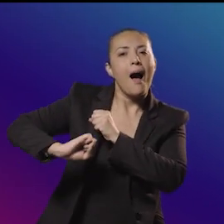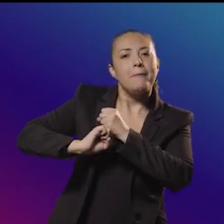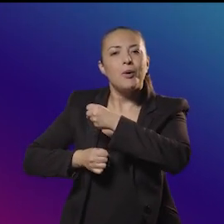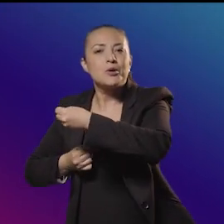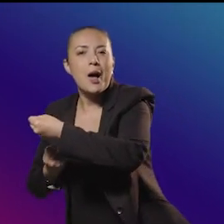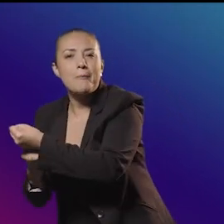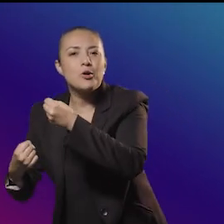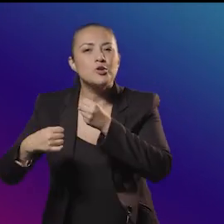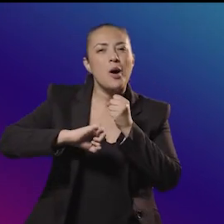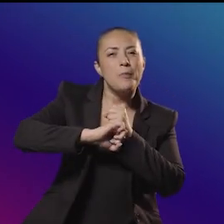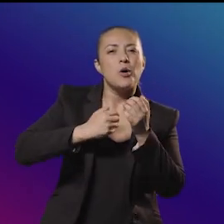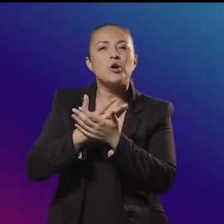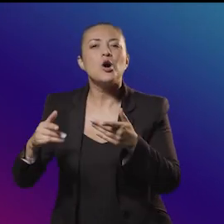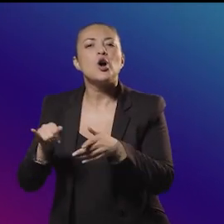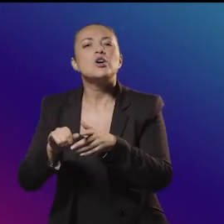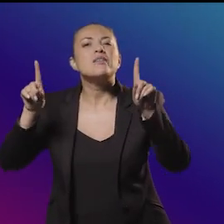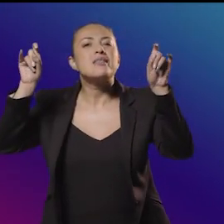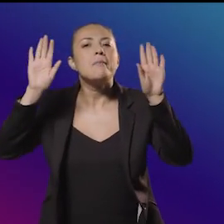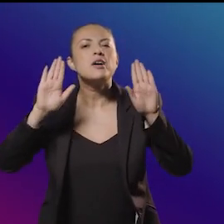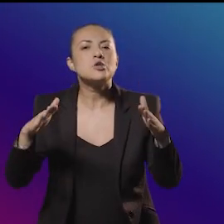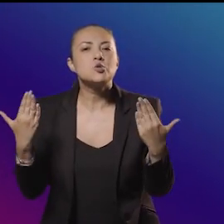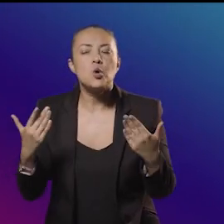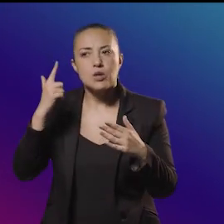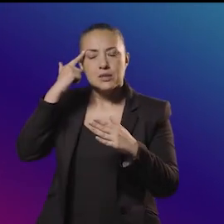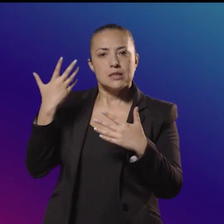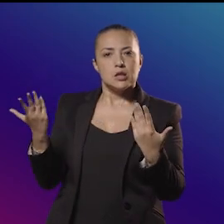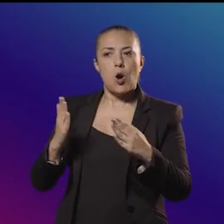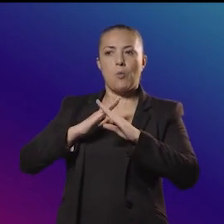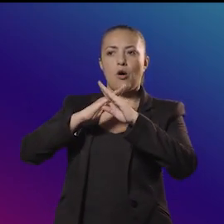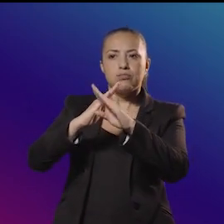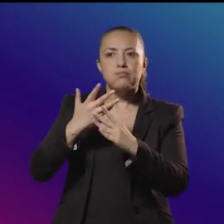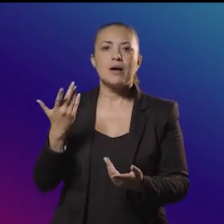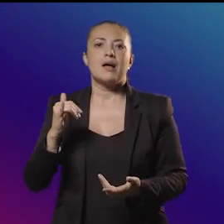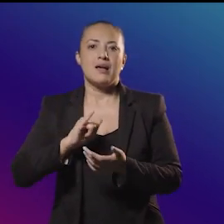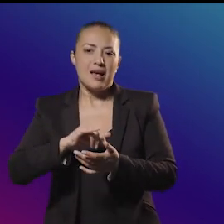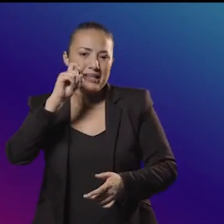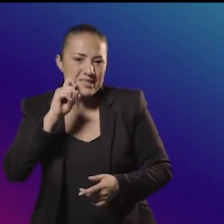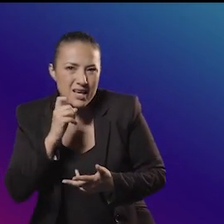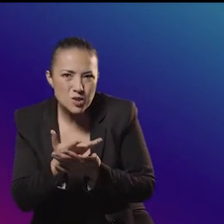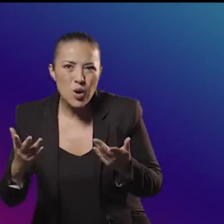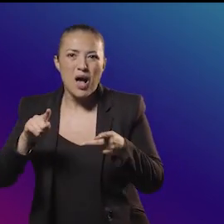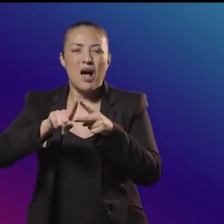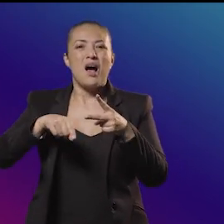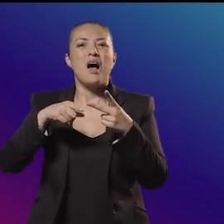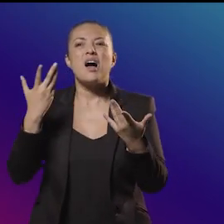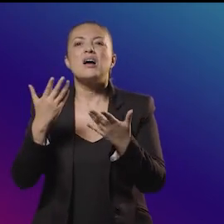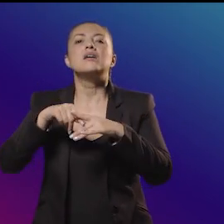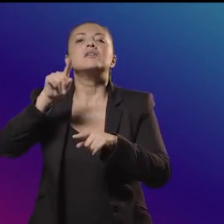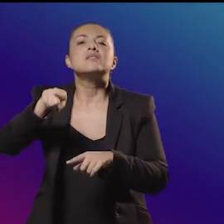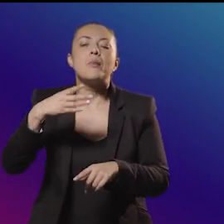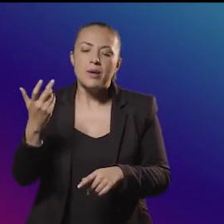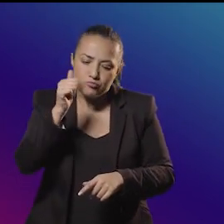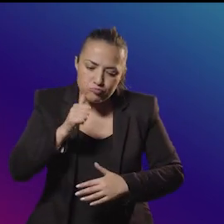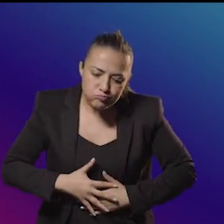alrededor de temas como la promoción de los derechos sexuales y reproductivos, la lucha contra la violencia hacia las mujeres,